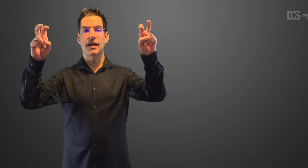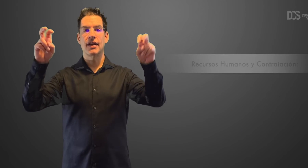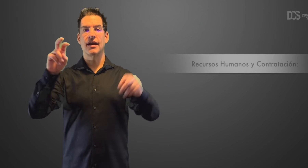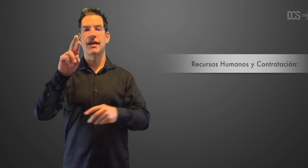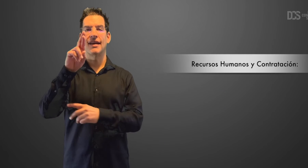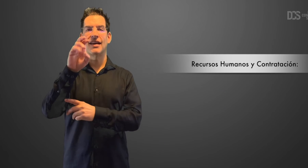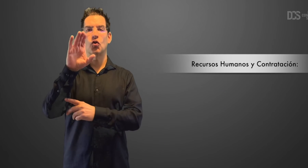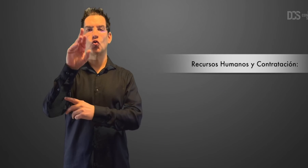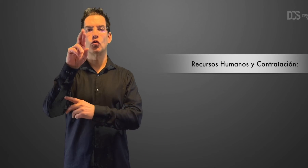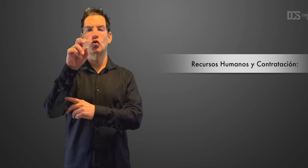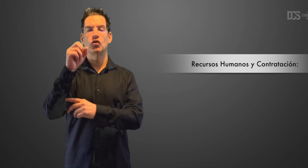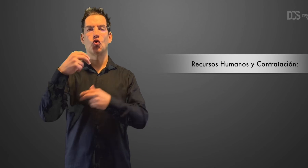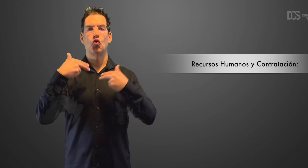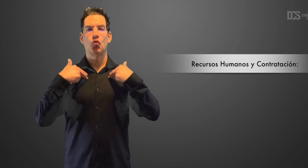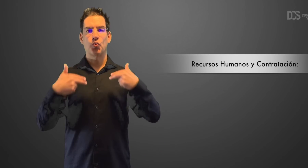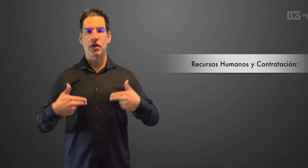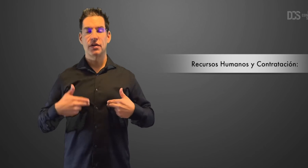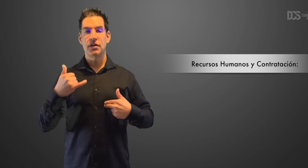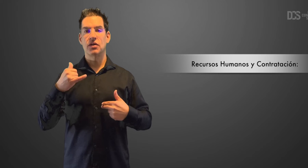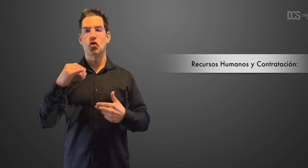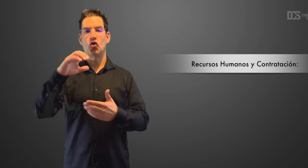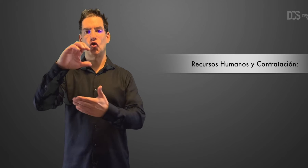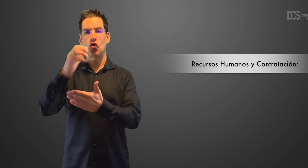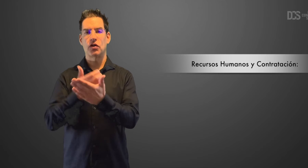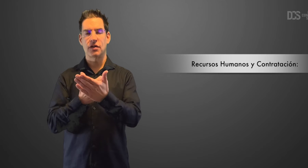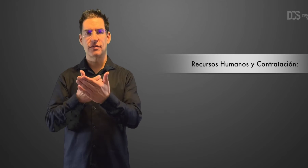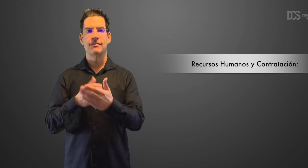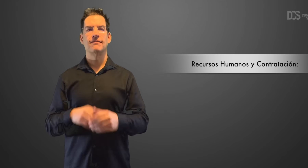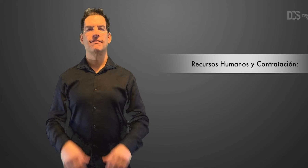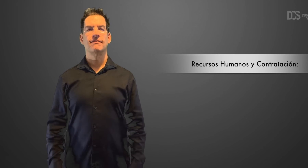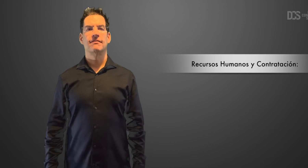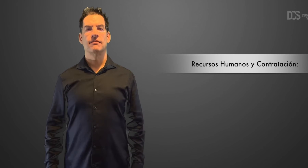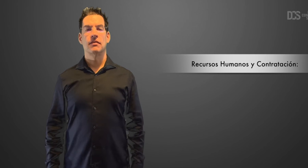Recursos Humanos y Contratación: